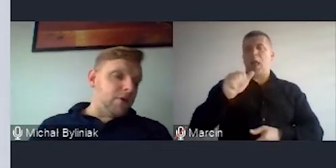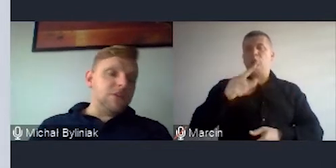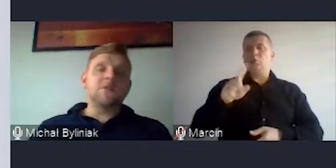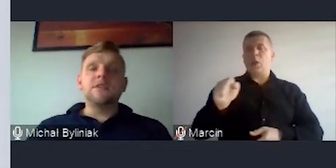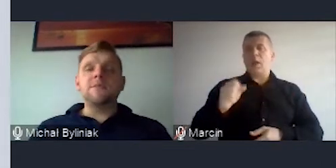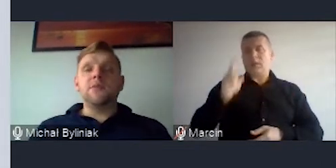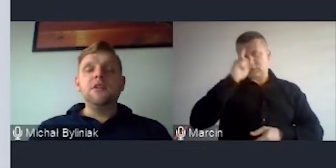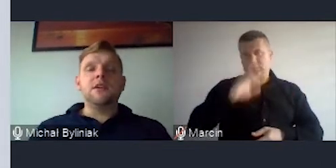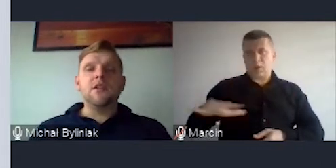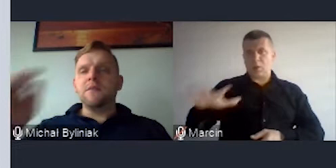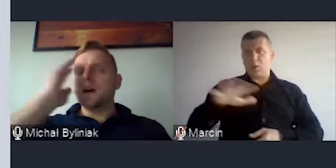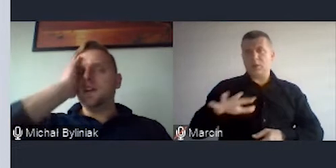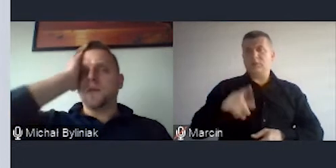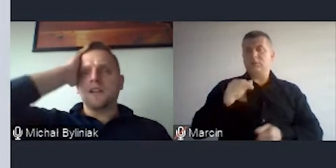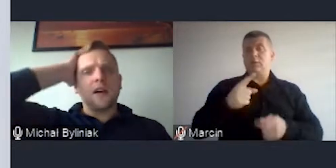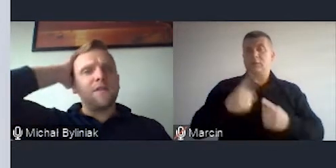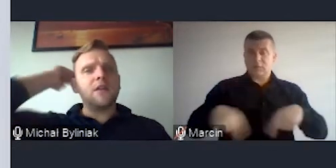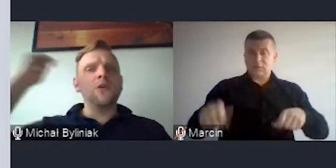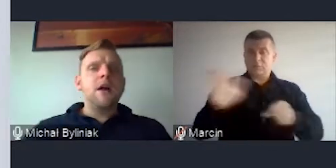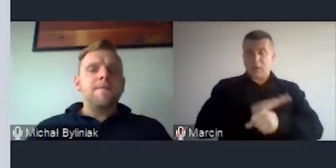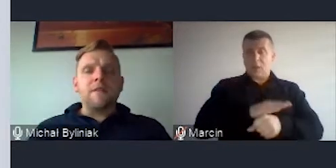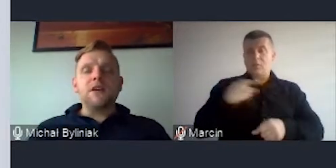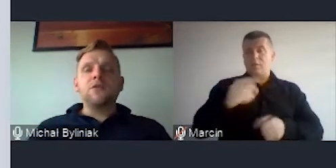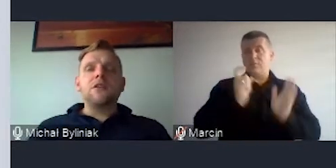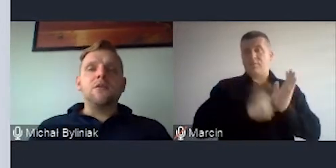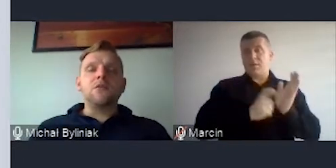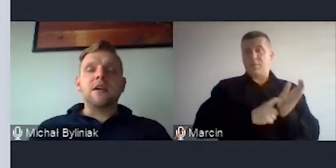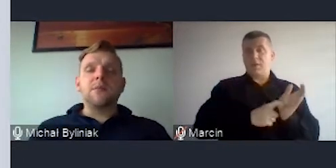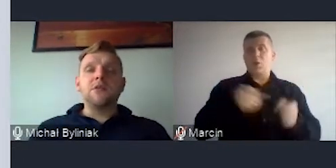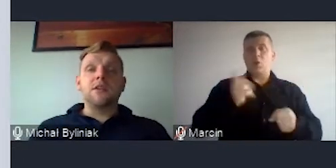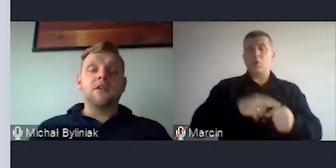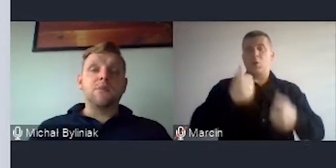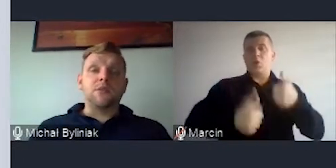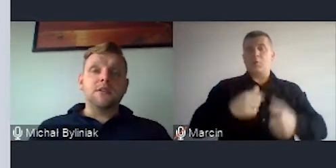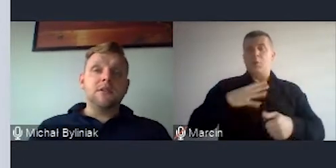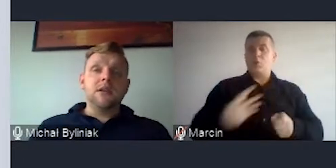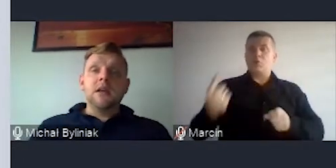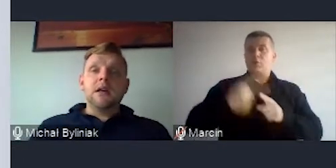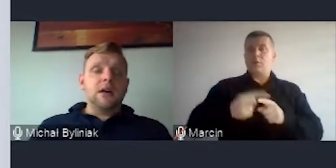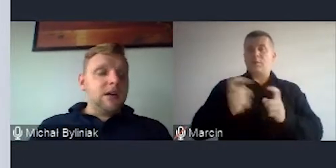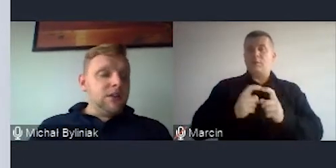bo chociażby za spełnienie takiego wymagania w projektach EFRR, w niektórych konkursach były dodatkowe punkty